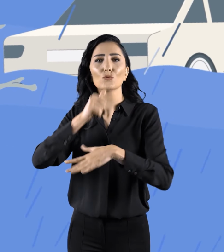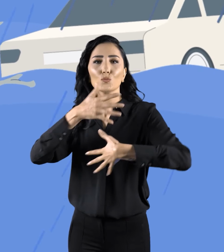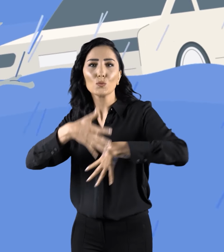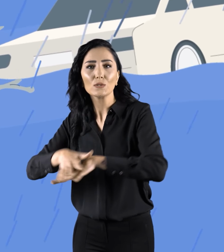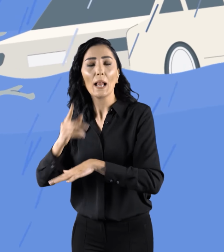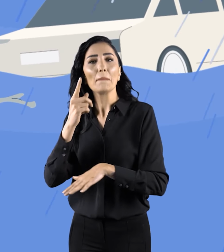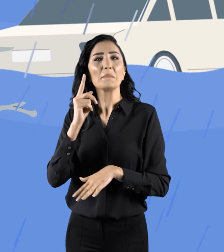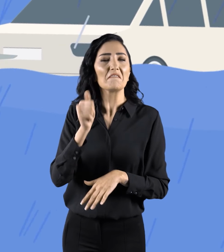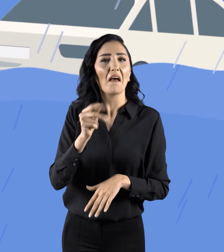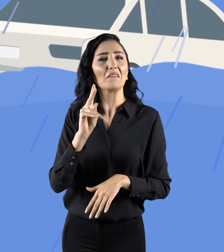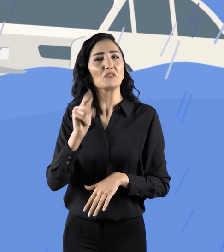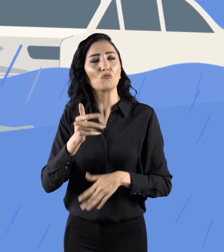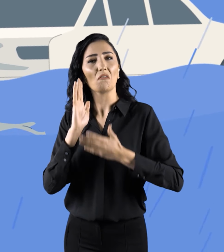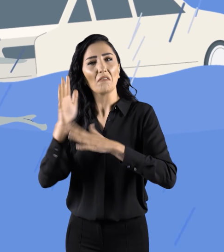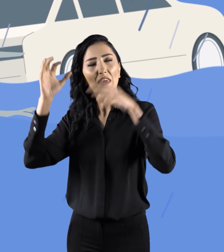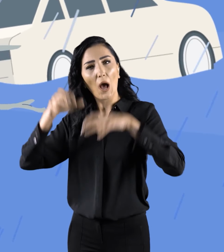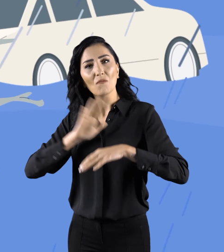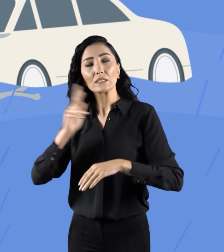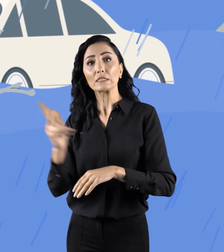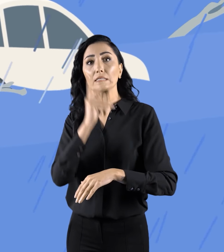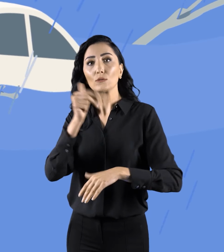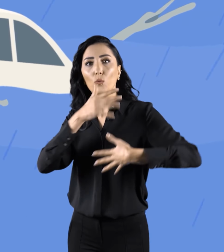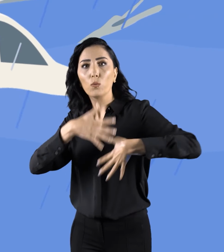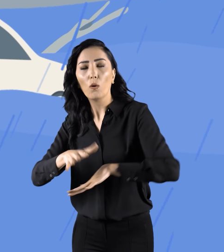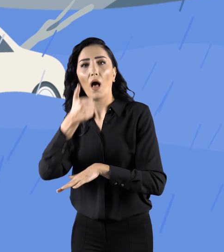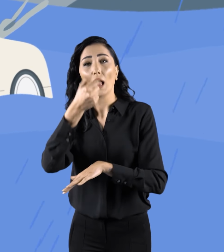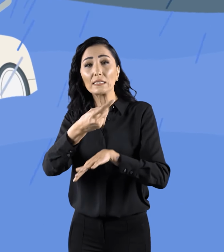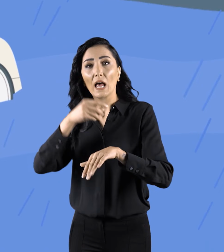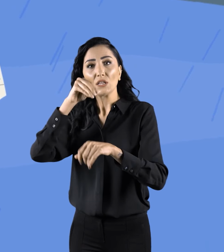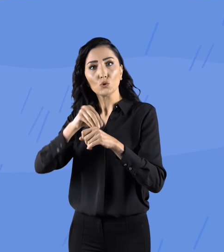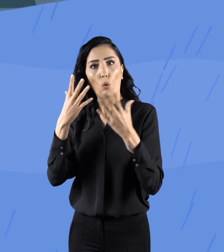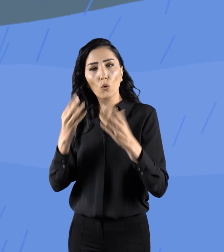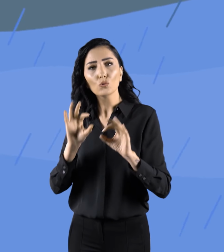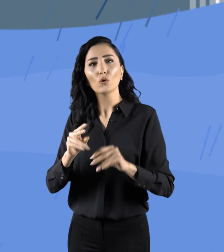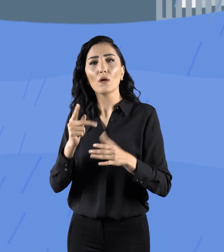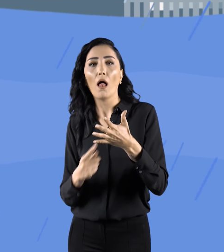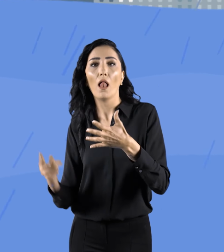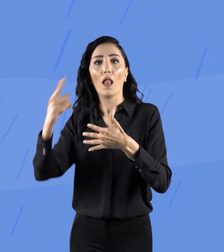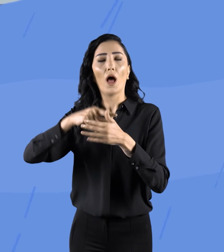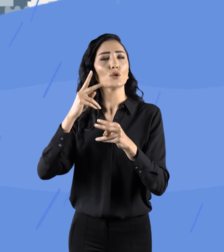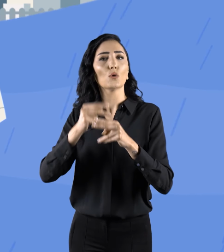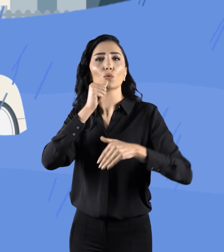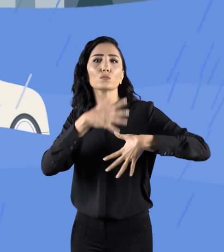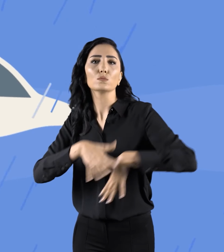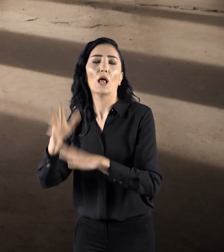bir veya iki gün sürüyorsa hızlı sel, altı saat içerisinde oluşuyorsa da ani sel olarak adlandırabiliriz.